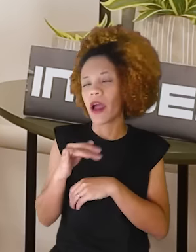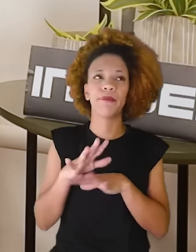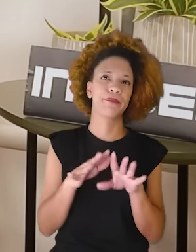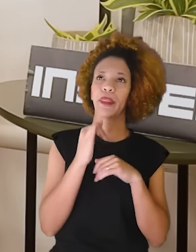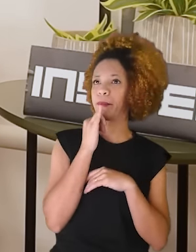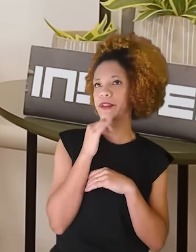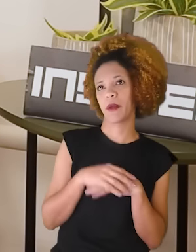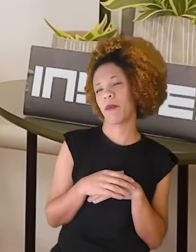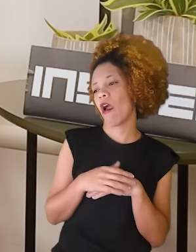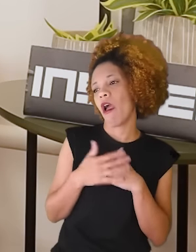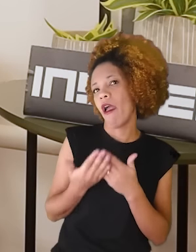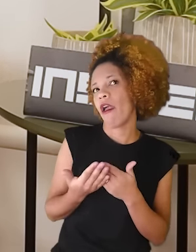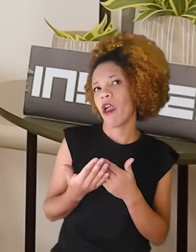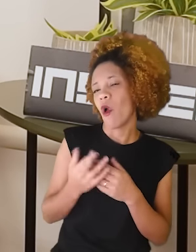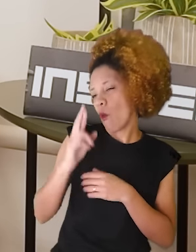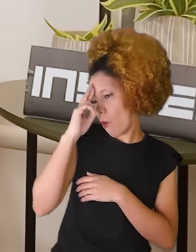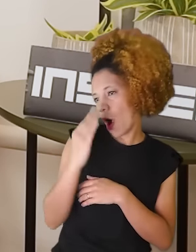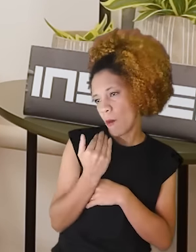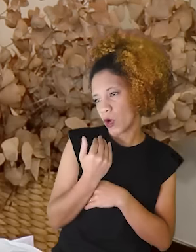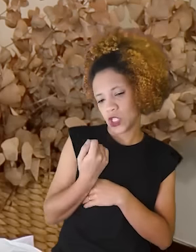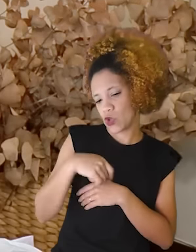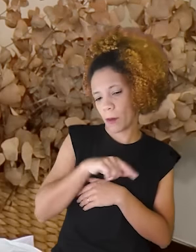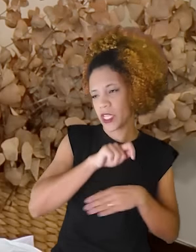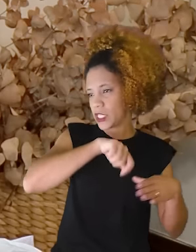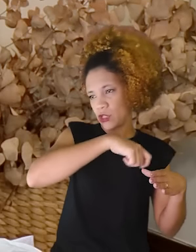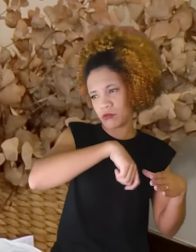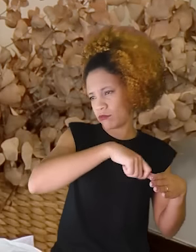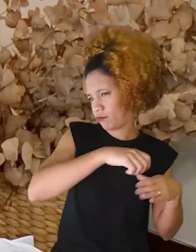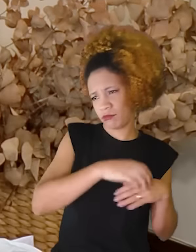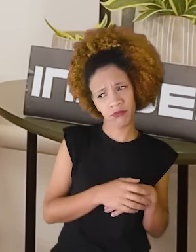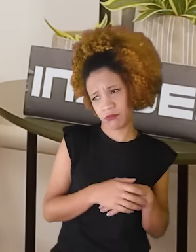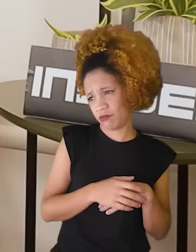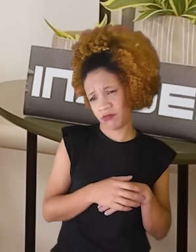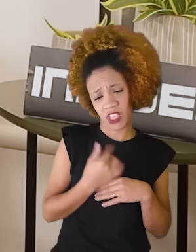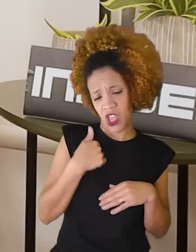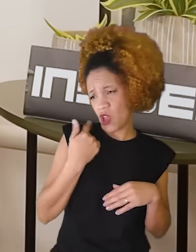não faço almoço todo dia eu almoço meus pais Ah isso é bom isso sa não faço comida nunca usei